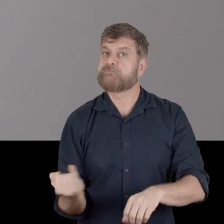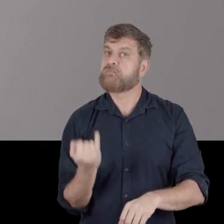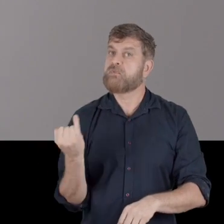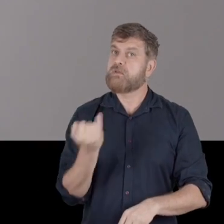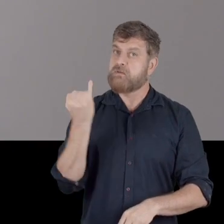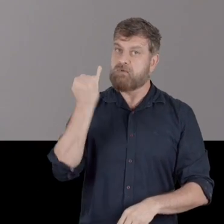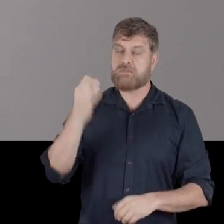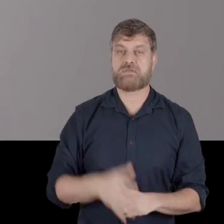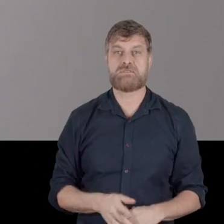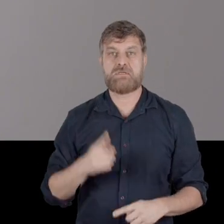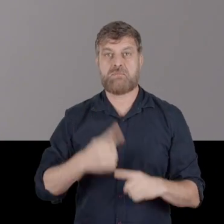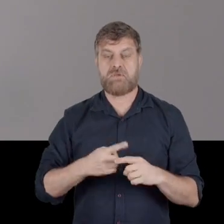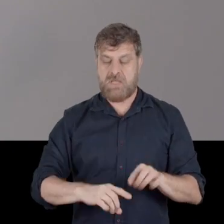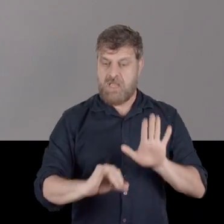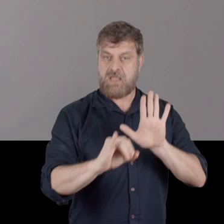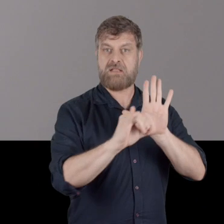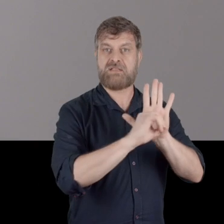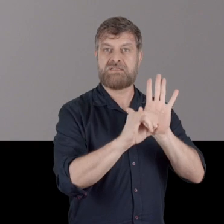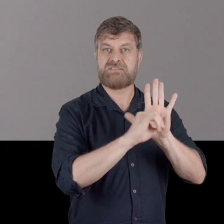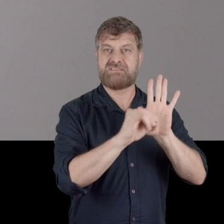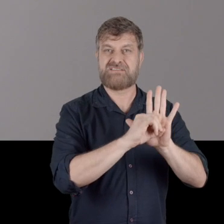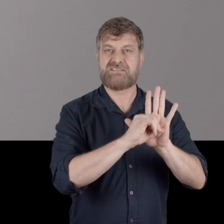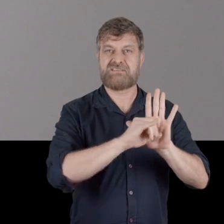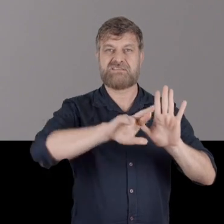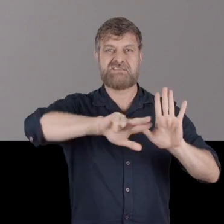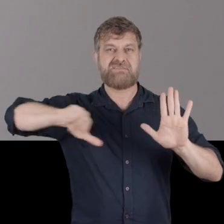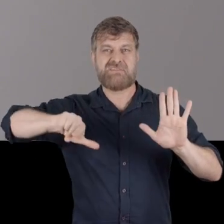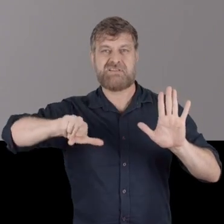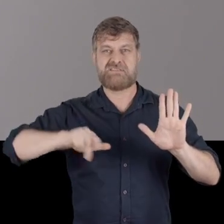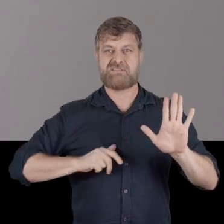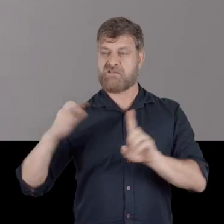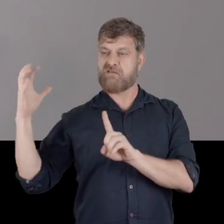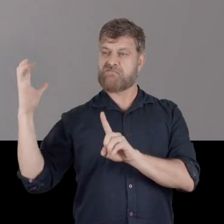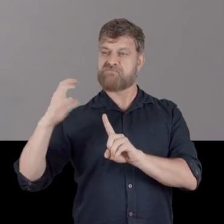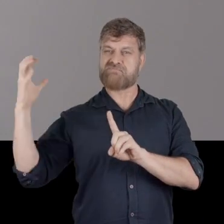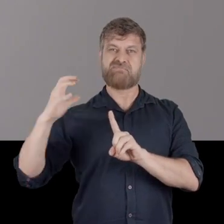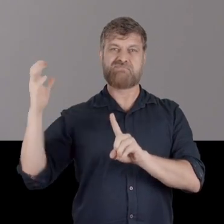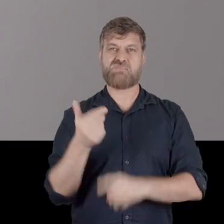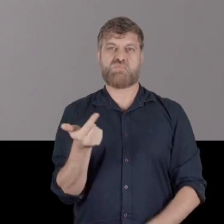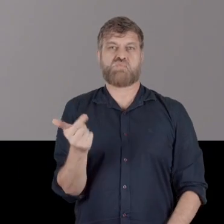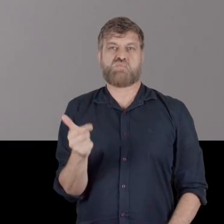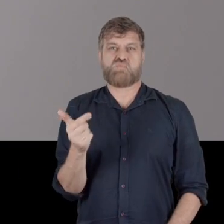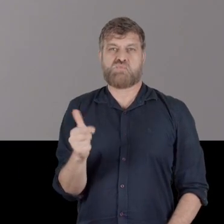Porque a identidade, ela já não é mais uma identidade vinda do outro.